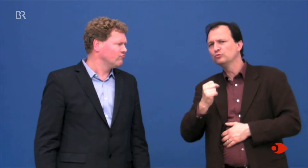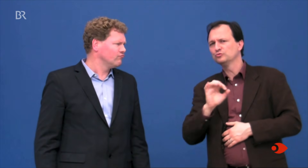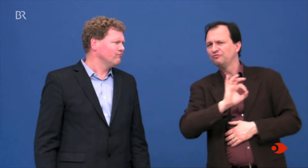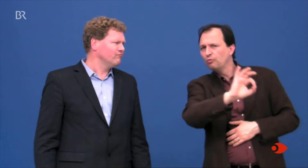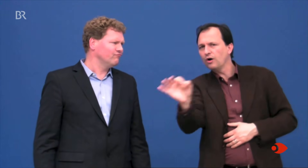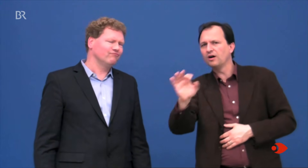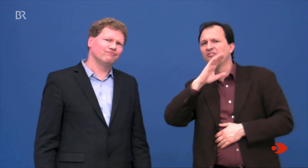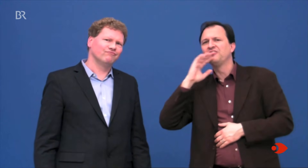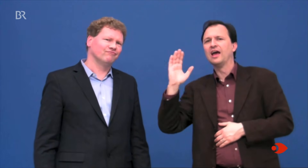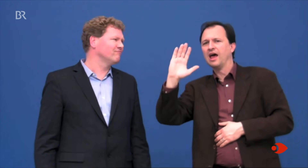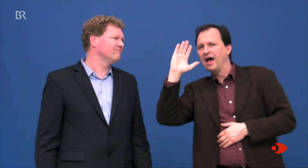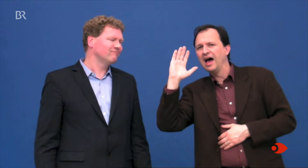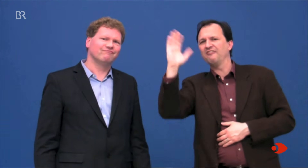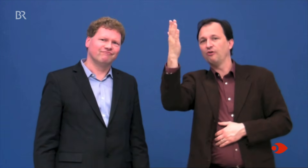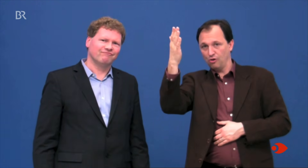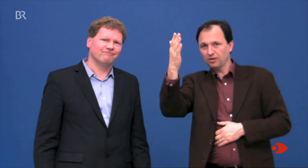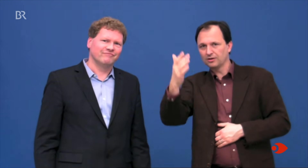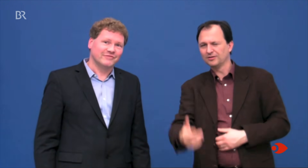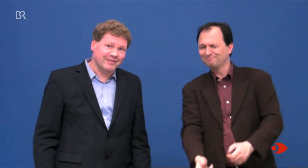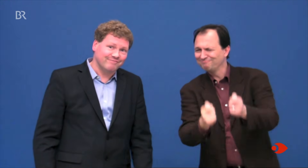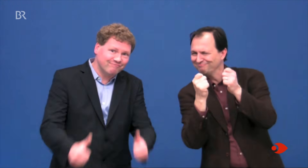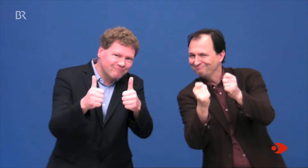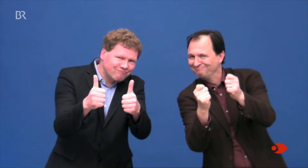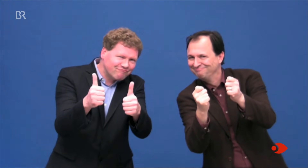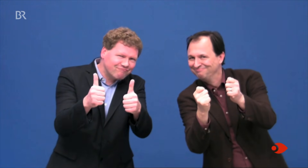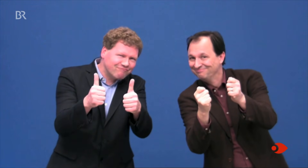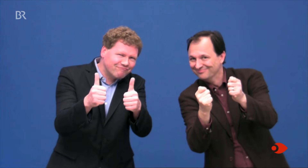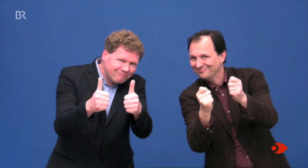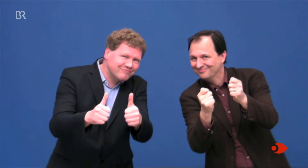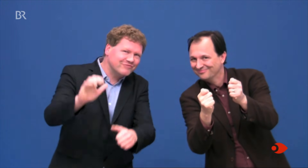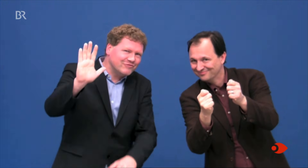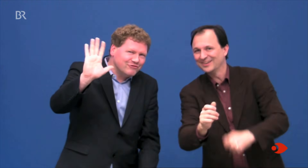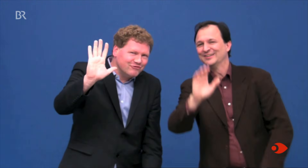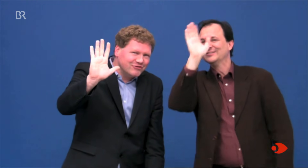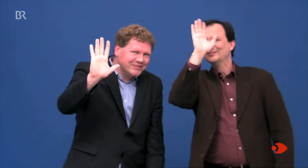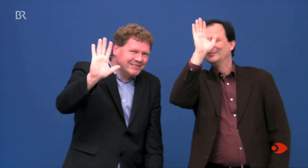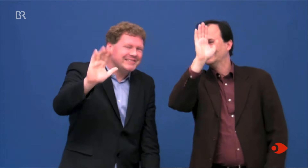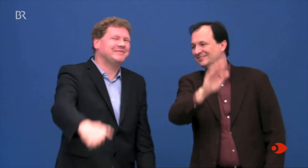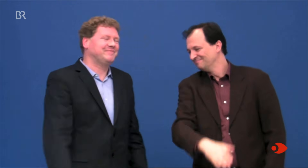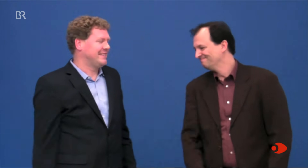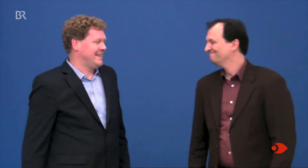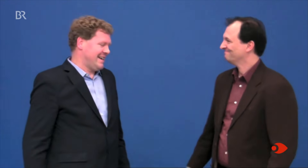Wir wünschen euch viel Erfolg und drücken fest die Daumen. Tschüss. - Tschüss.